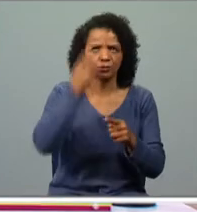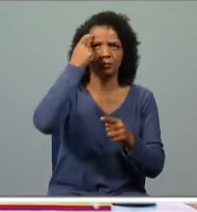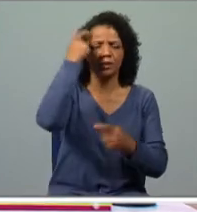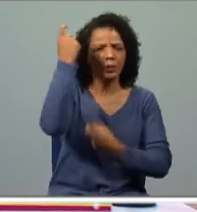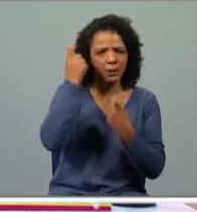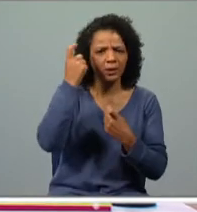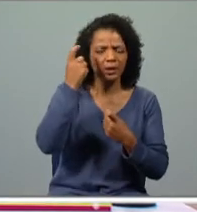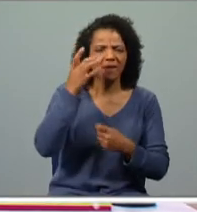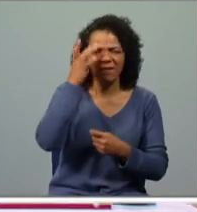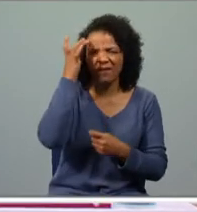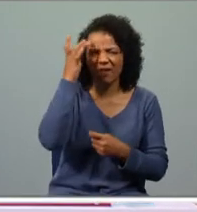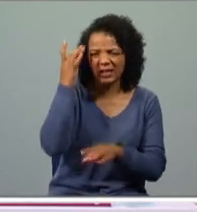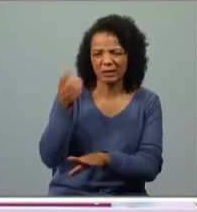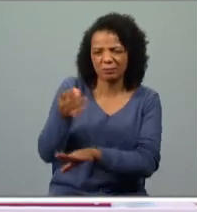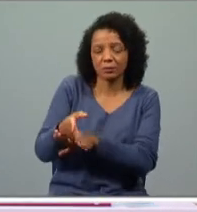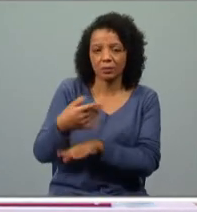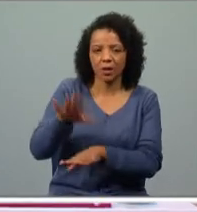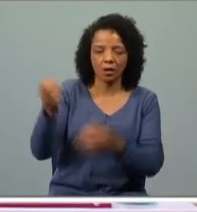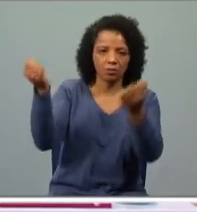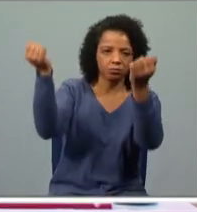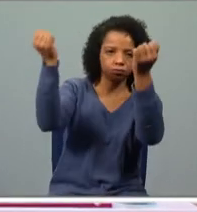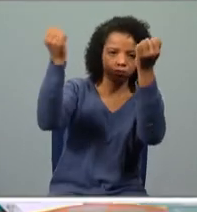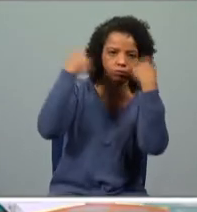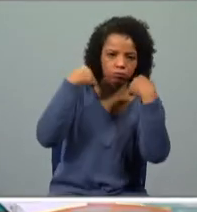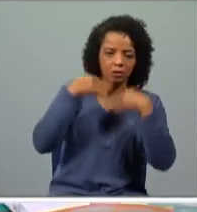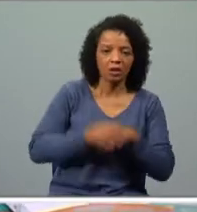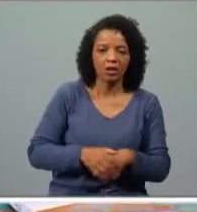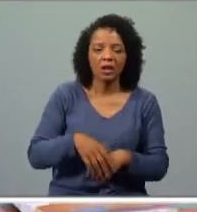que isso é uma vitória fácil mas enganaram-se a guerra durou dez anos e 這是一場輕鬆的勝利，但他們錯了，戰爭持續了十年，